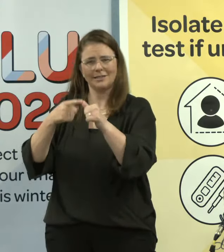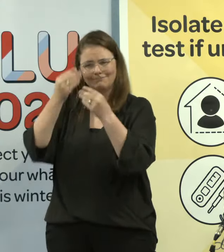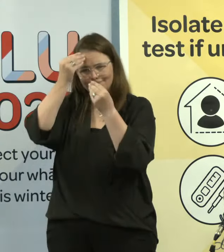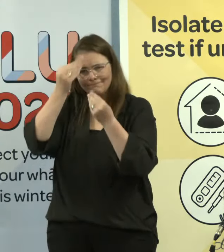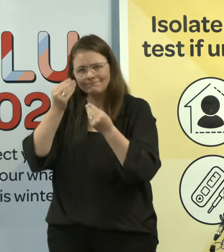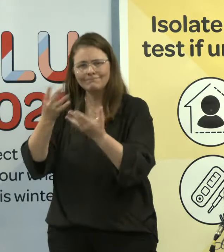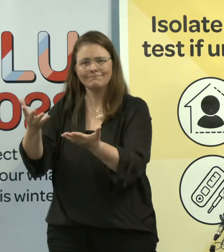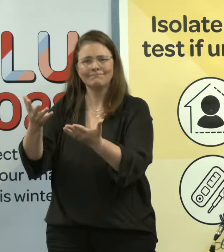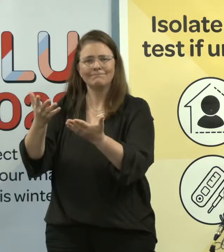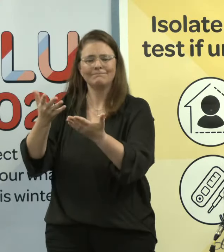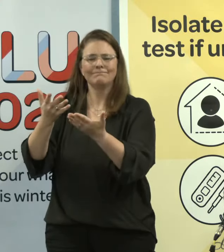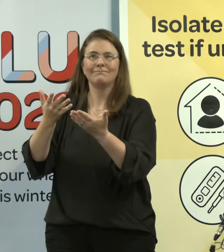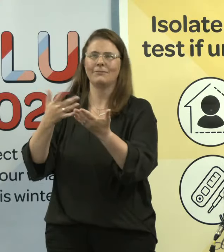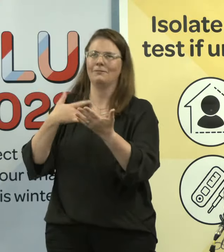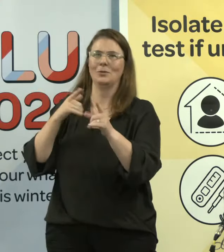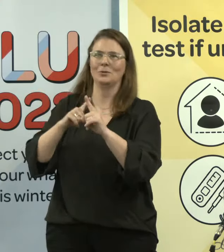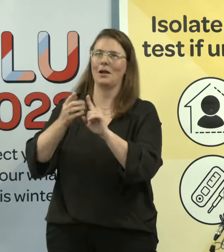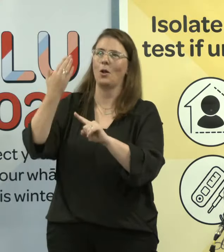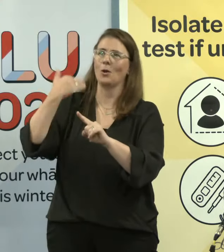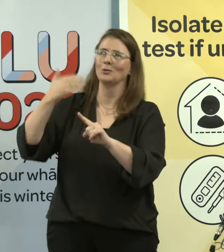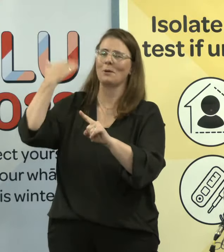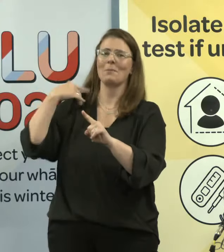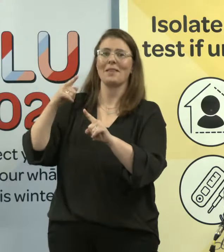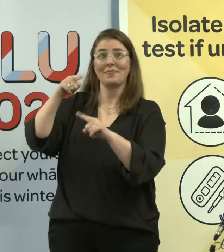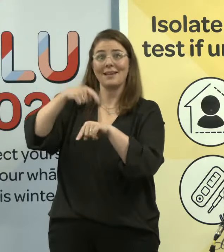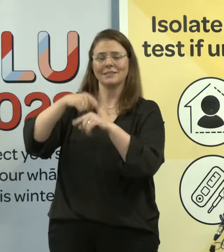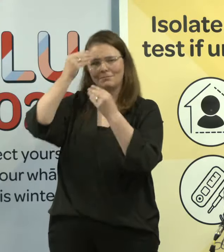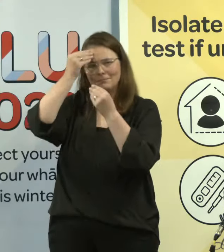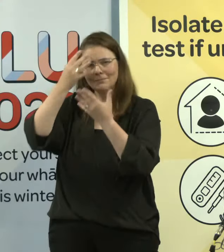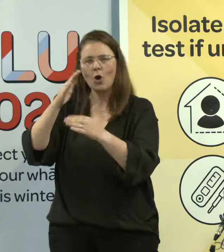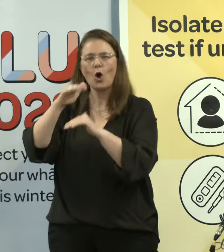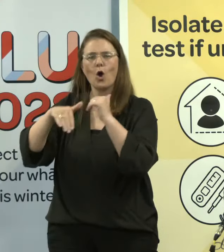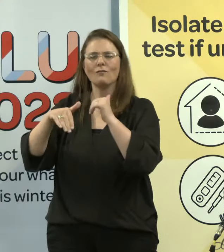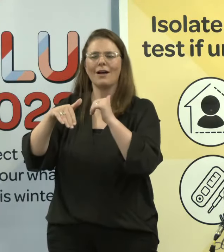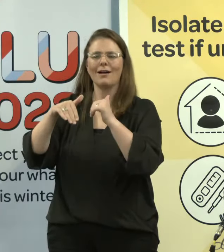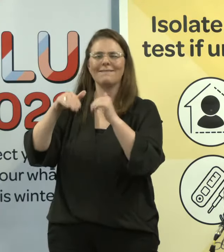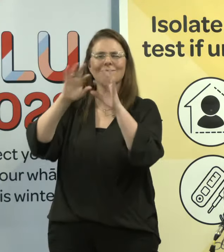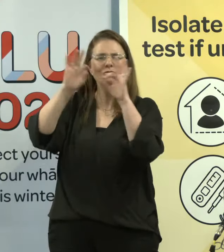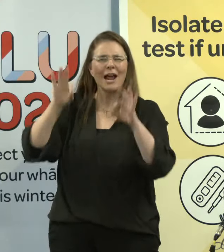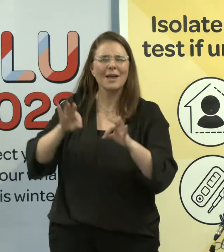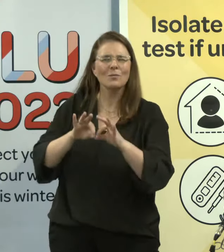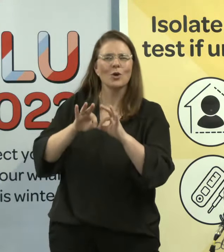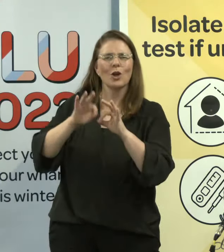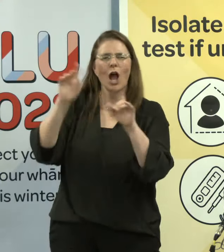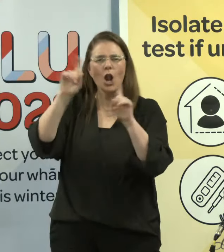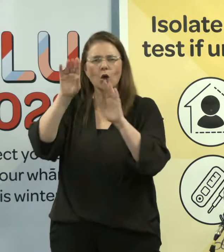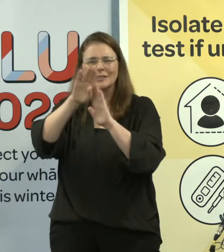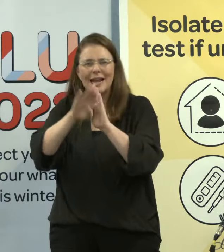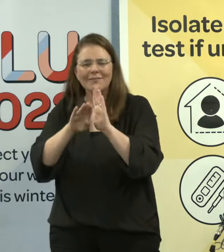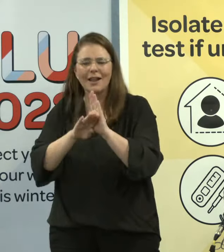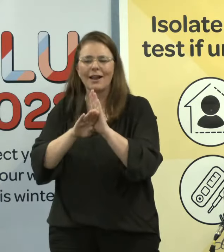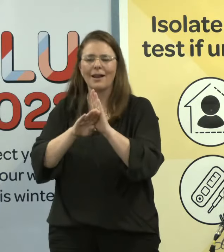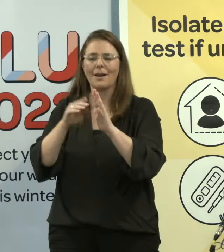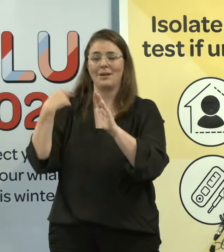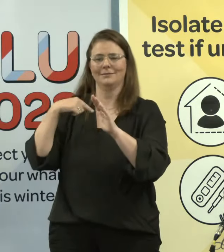tuatahi i konei i tenei whenua- te Delta me Omicron pakarutanga